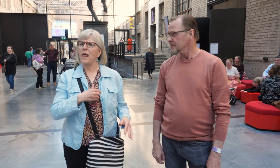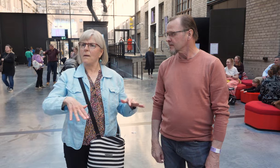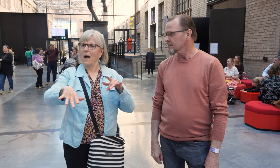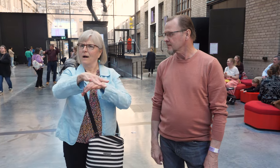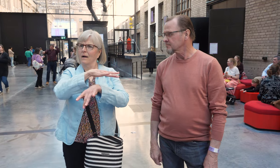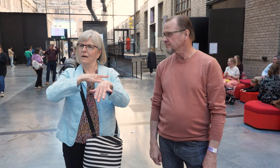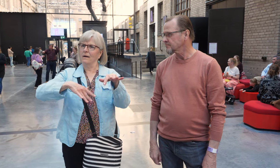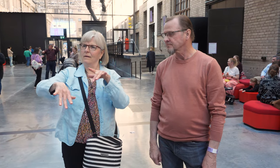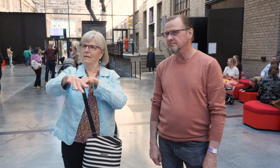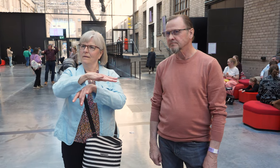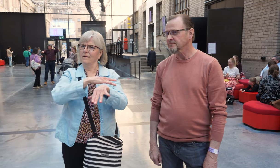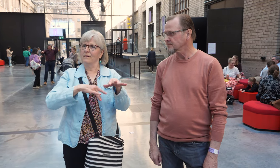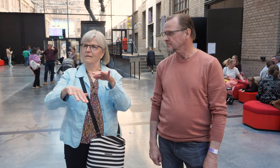Tunnelmaa unohtamatta,